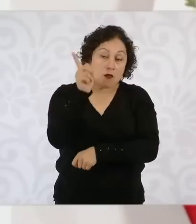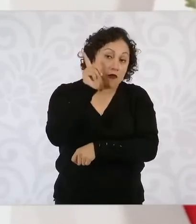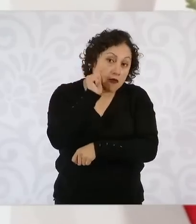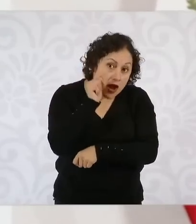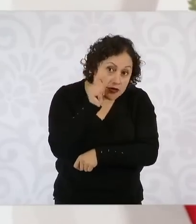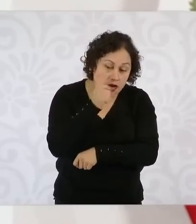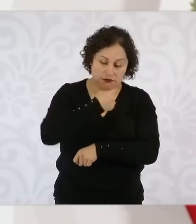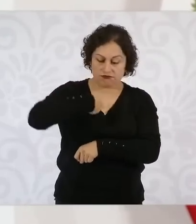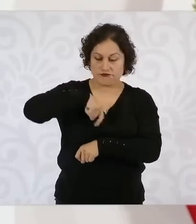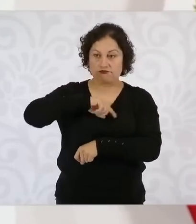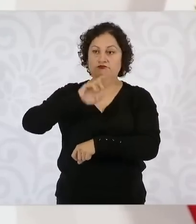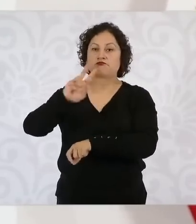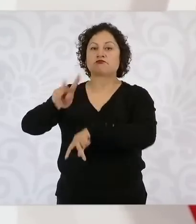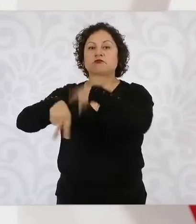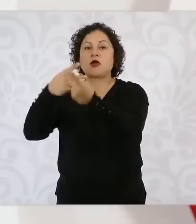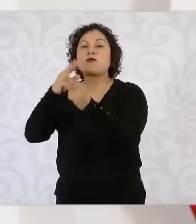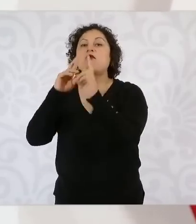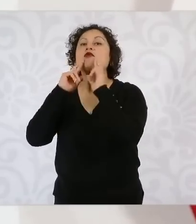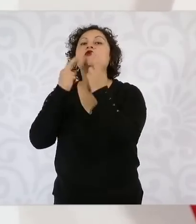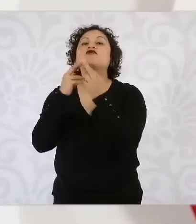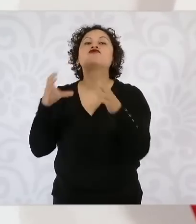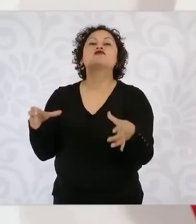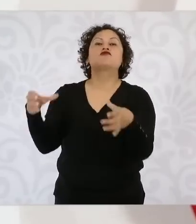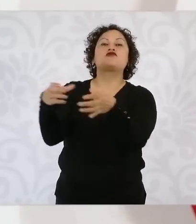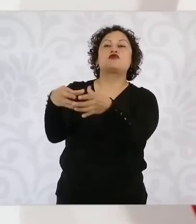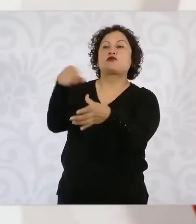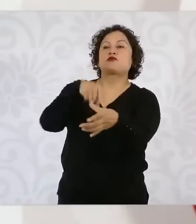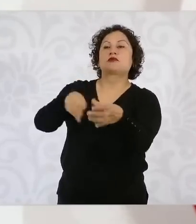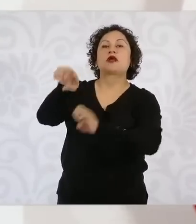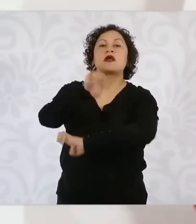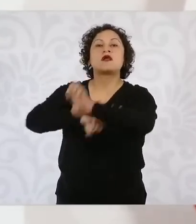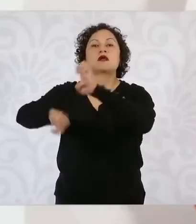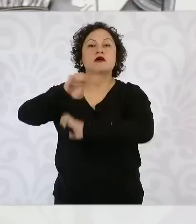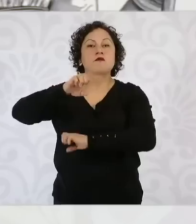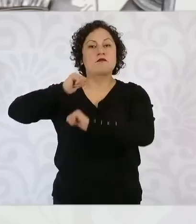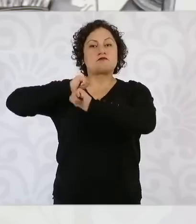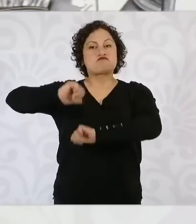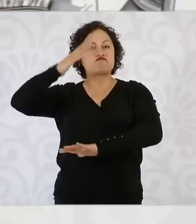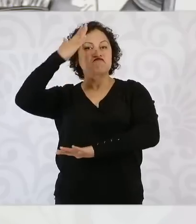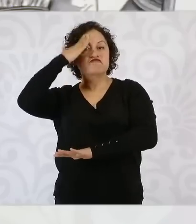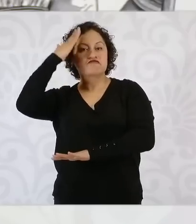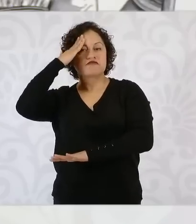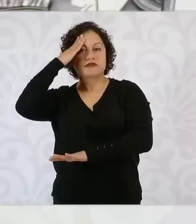planeó la reunión ni siquiera sabíamos que iba a haber la conversación no estaba confirmada con el